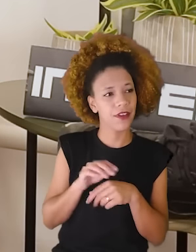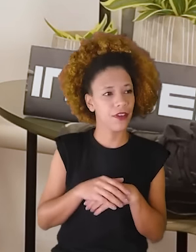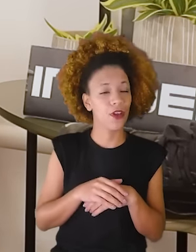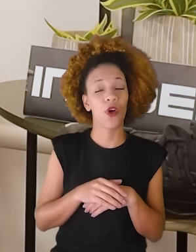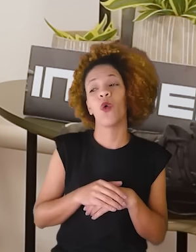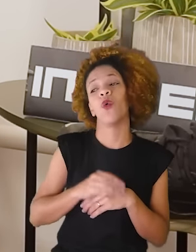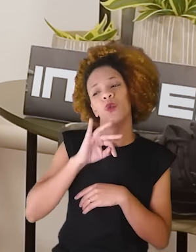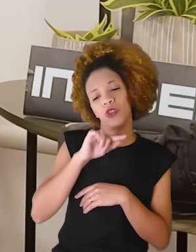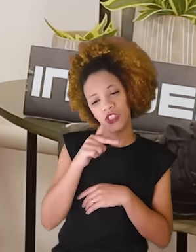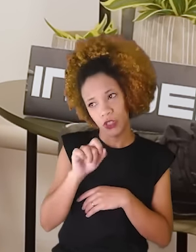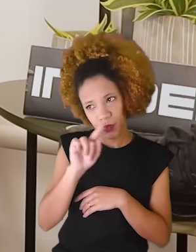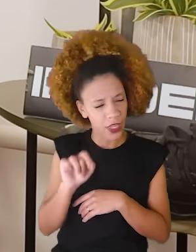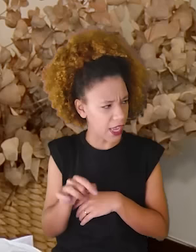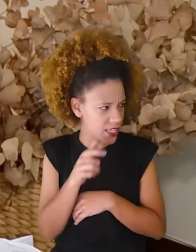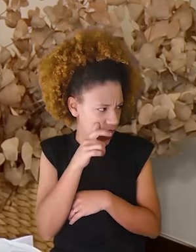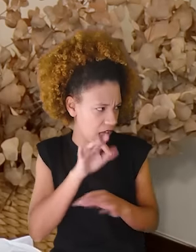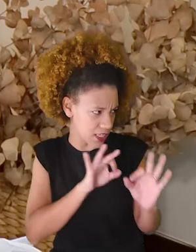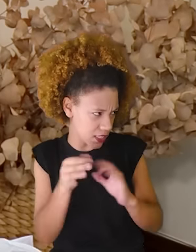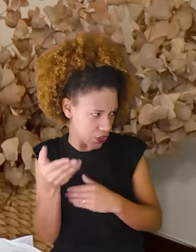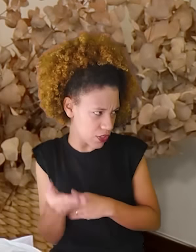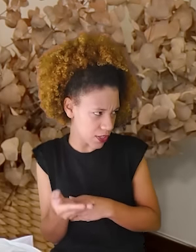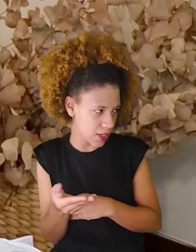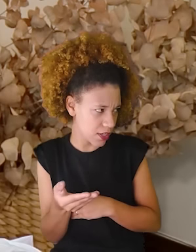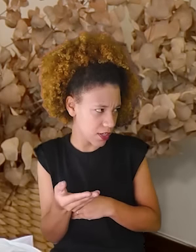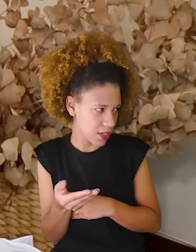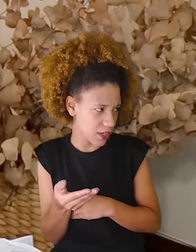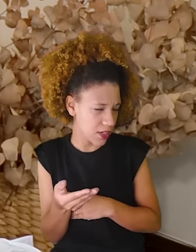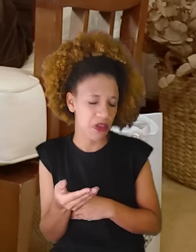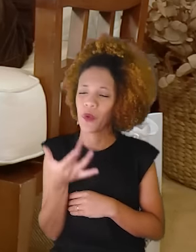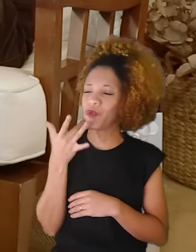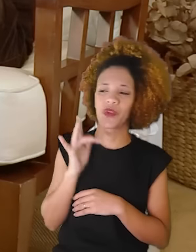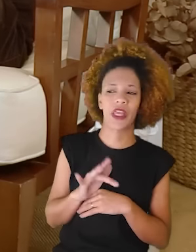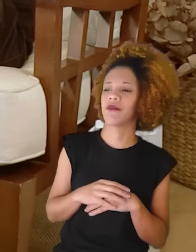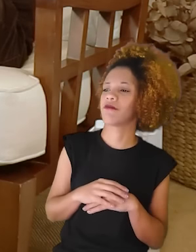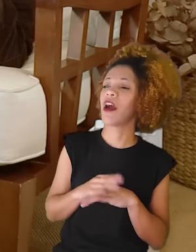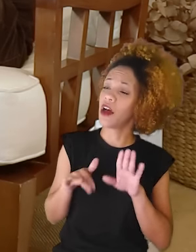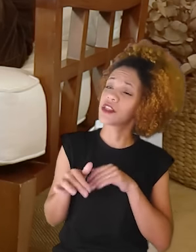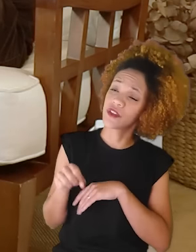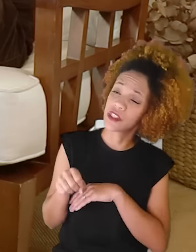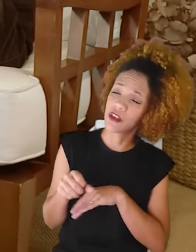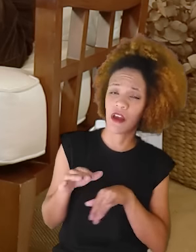Tião do gás vai voltar sim tipo teu pai assiste isso daqui cara não sei Às vezes sim às vezes